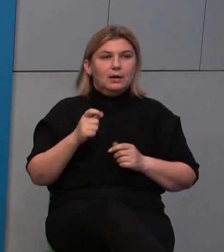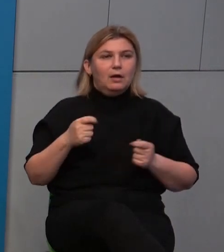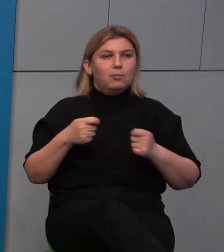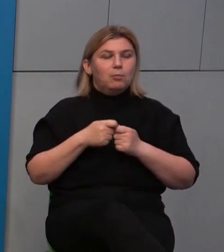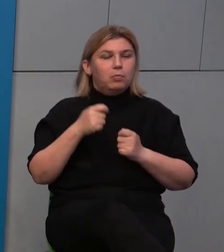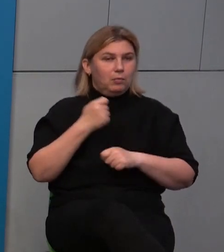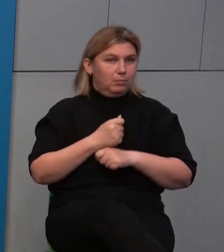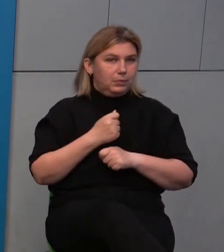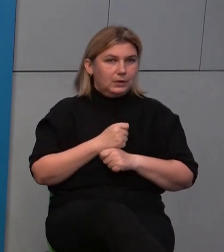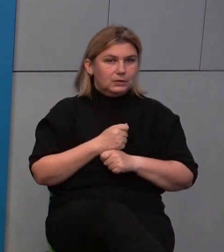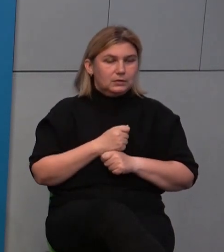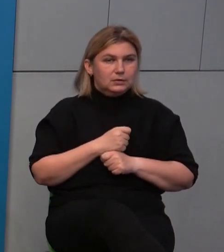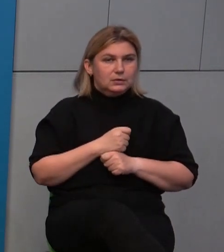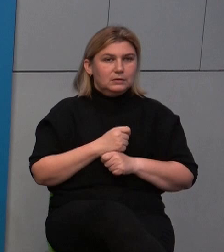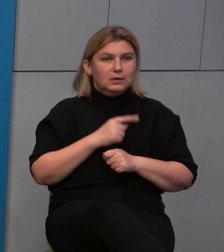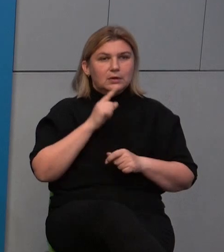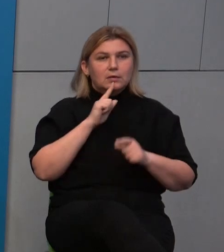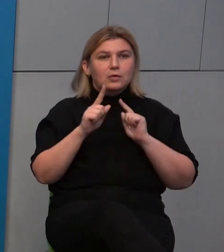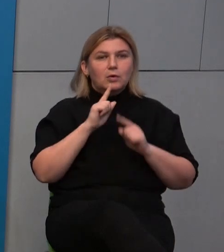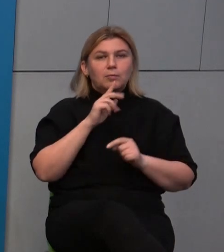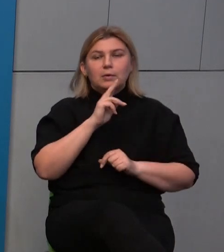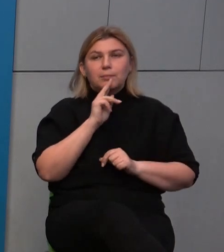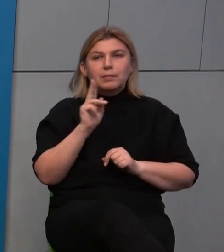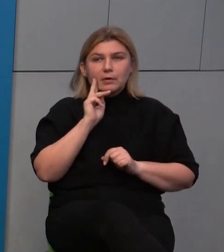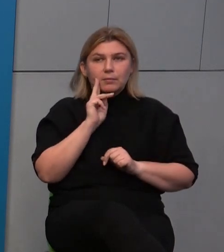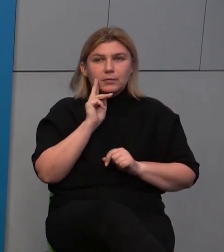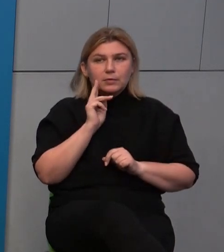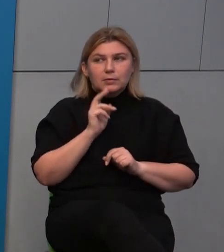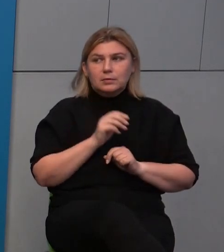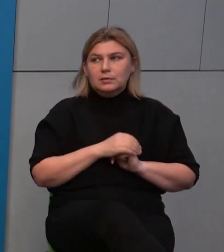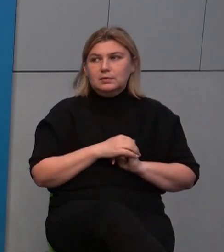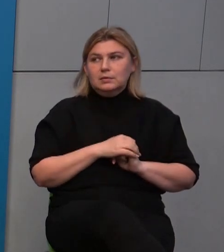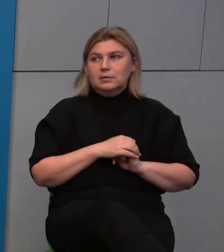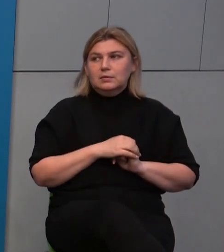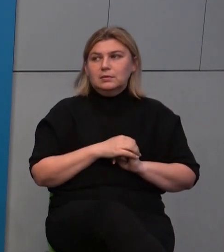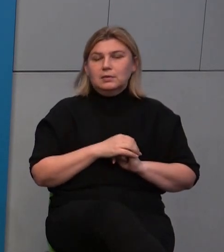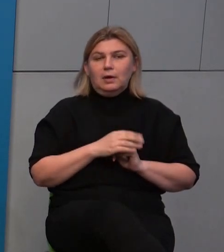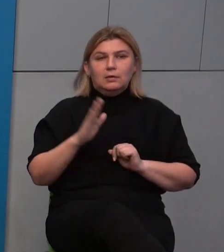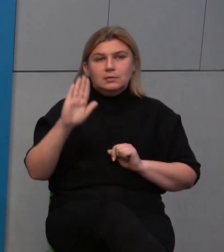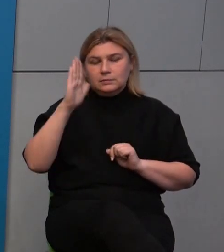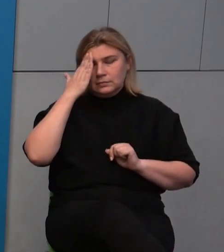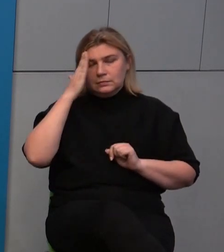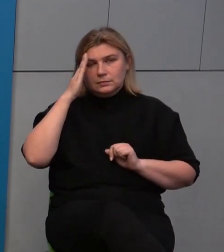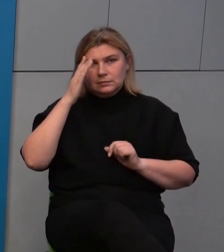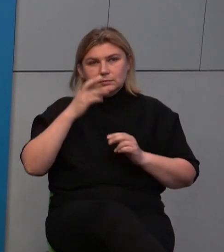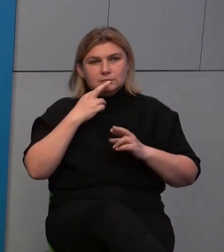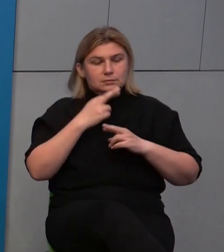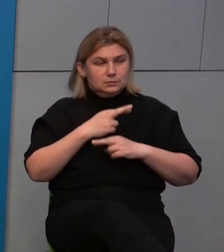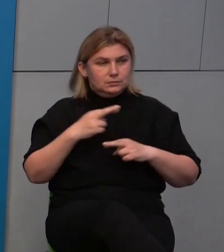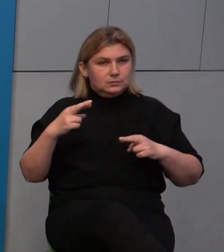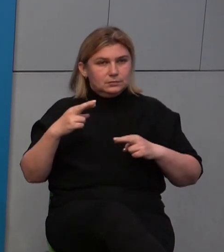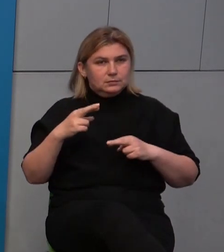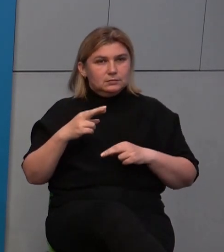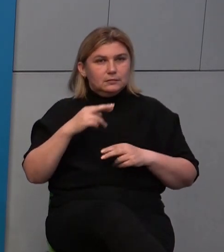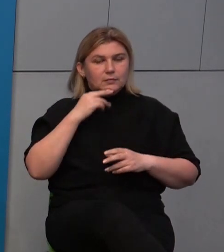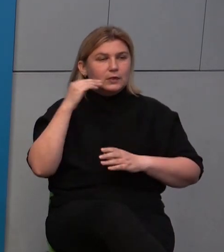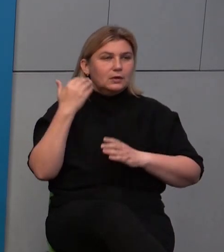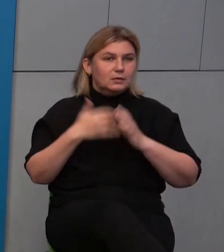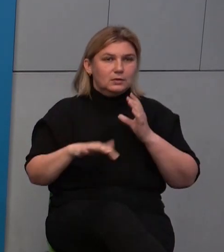kiedy on na przykład rozmawiał z mamą swoją i dowiadywał się różnych rzeczy, już utraciliśmy bezpowrotnie.